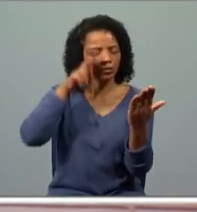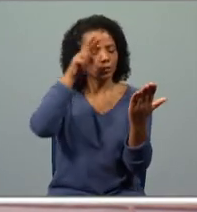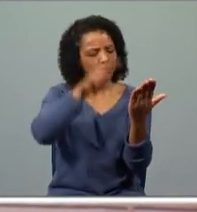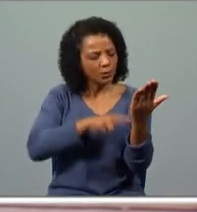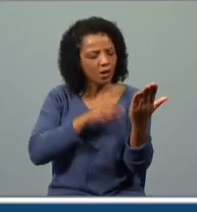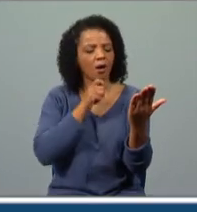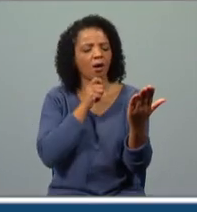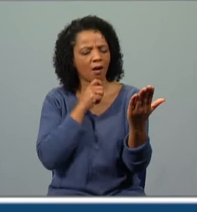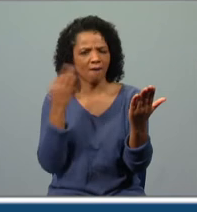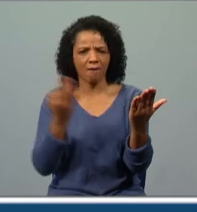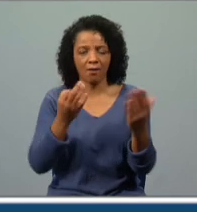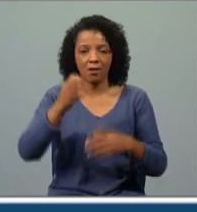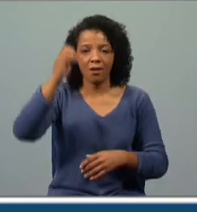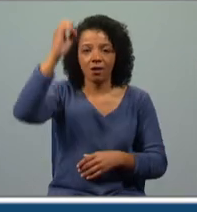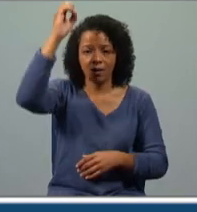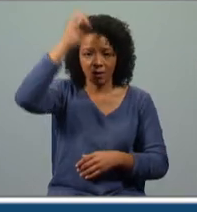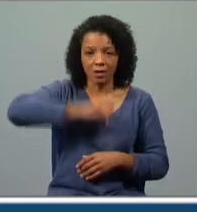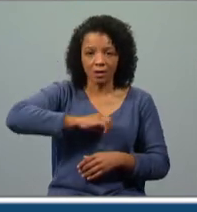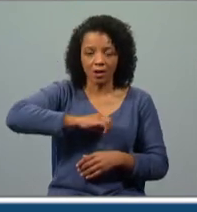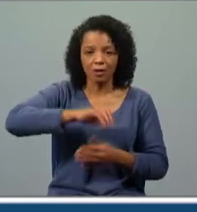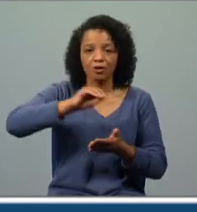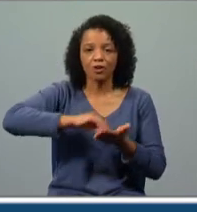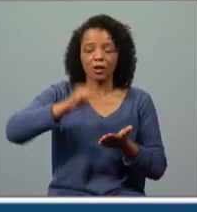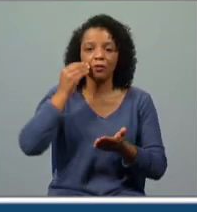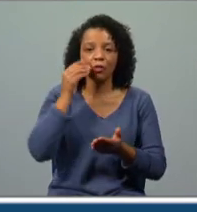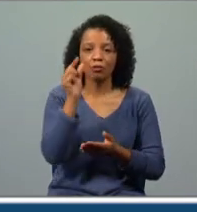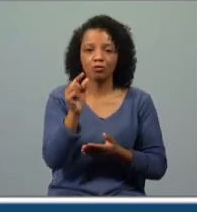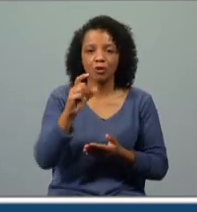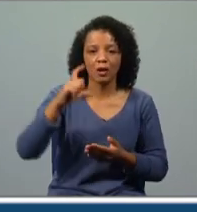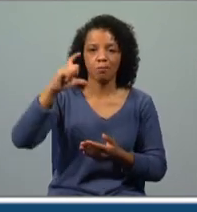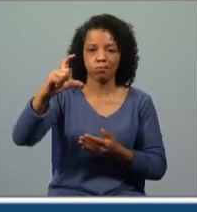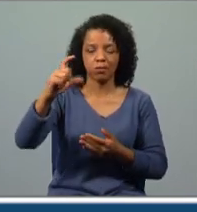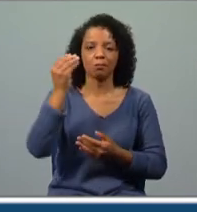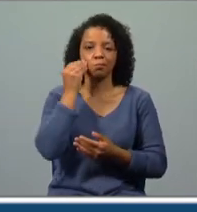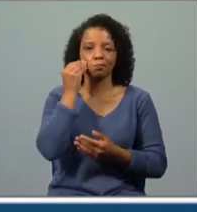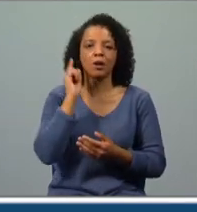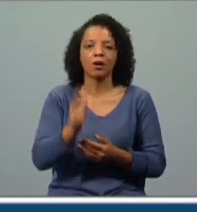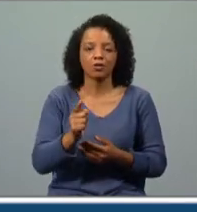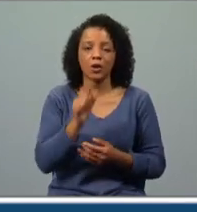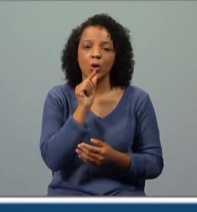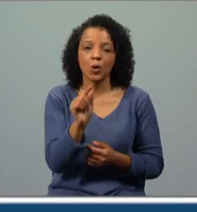Conseguimos ver que ninguém está escrito com letra maiúscula própria do nome do 我們可以看到沒有人寫帶有大寫字母的名稱